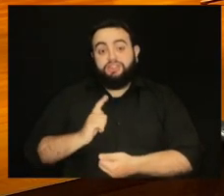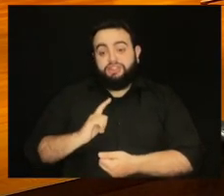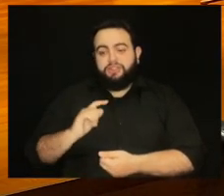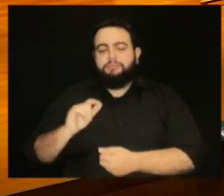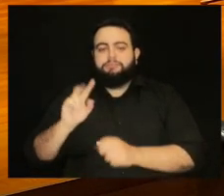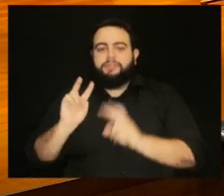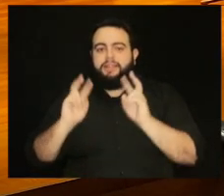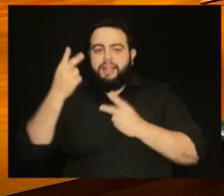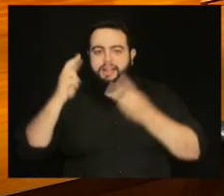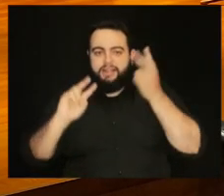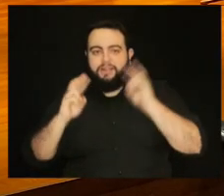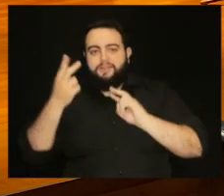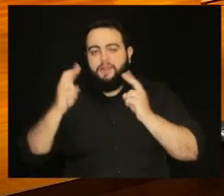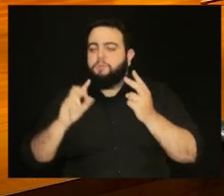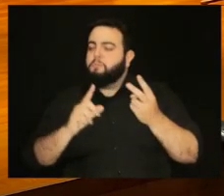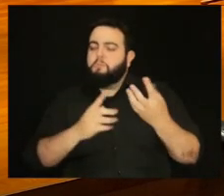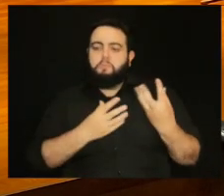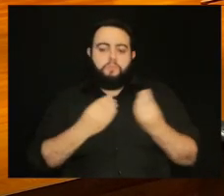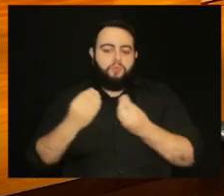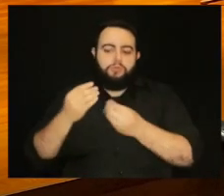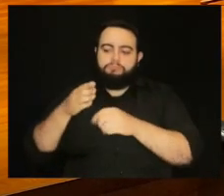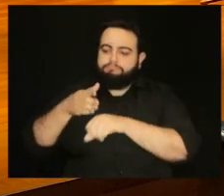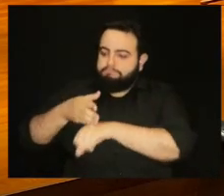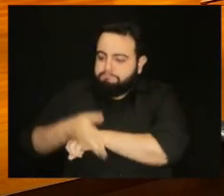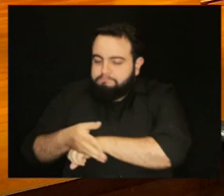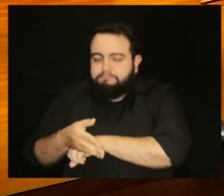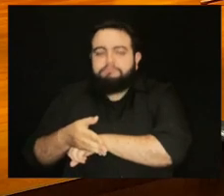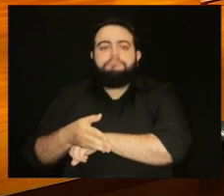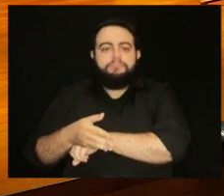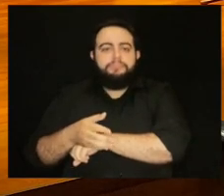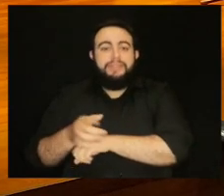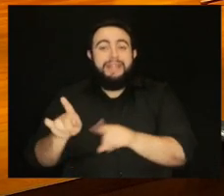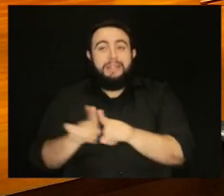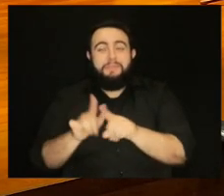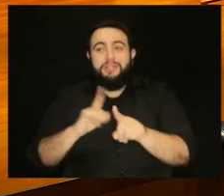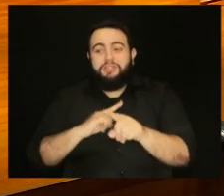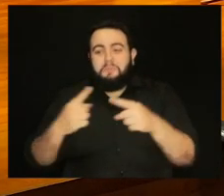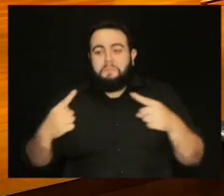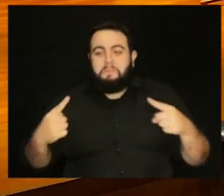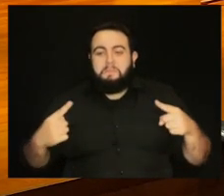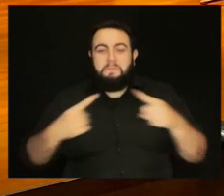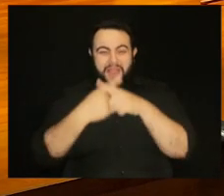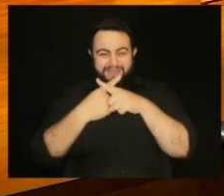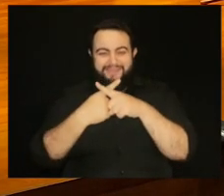muito envolvido com o carnaval, tinha grandes batalhas de carnaval nos anos 20 em Porto Alegre